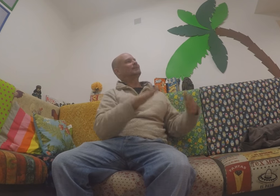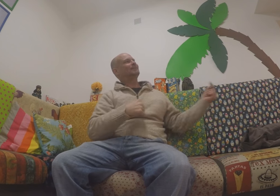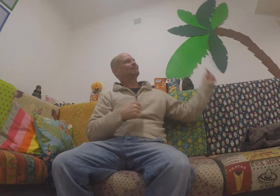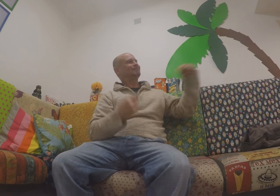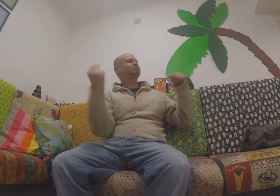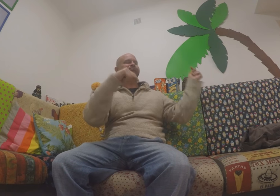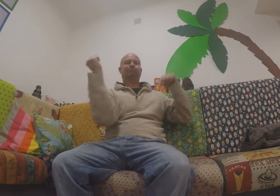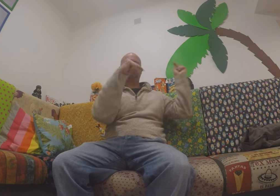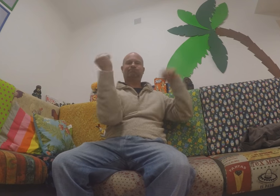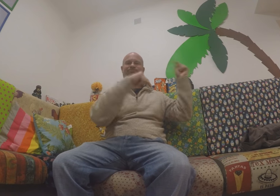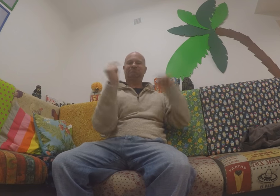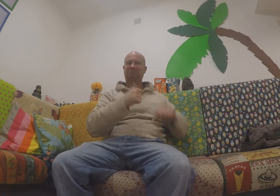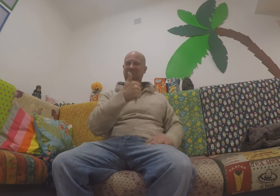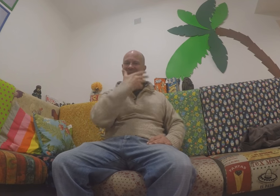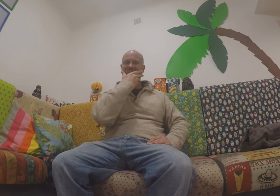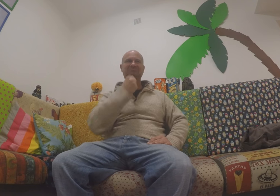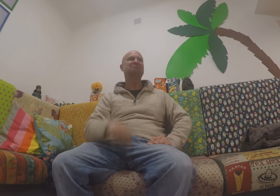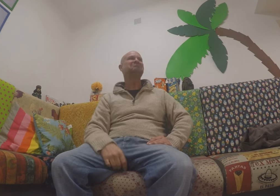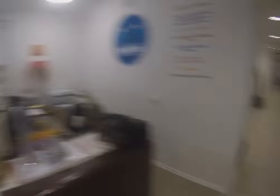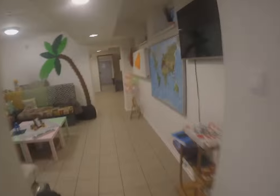Bei so vielen internationalen Besuchern ist die Landkarte voll davon. Wirklich nette Idee!